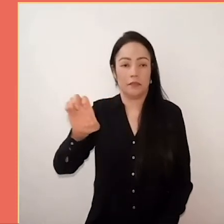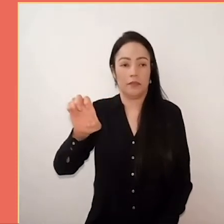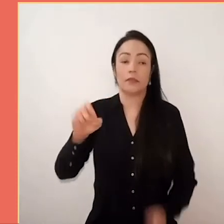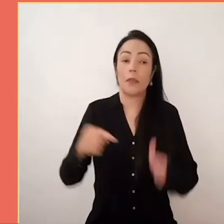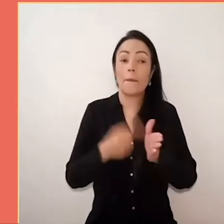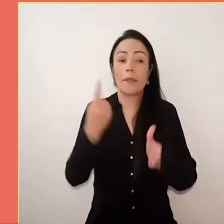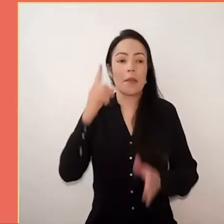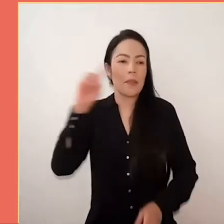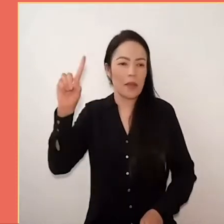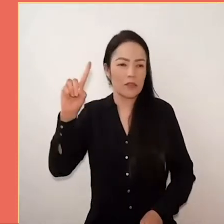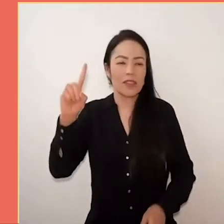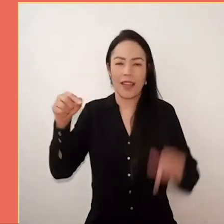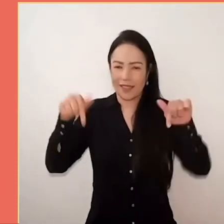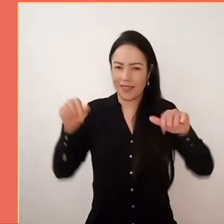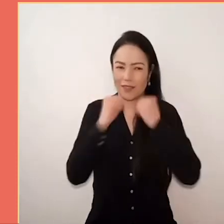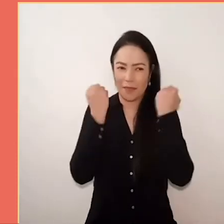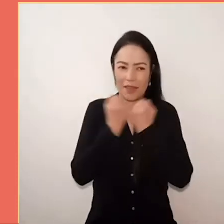e agora quando você fala a questão da infância